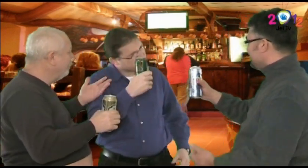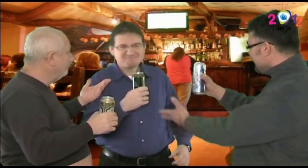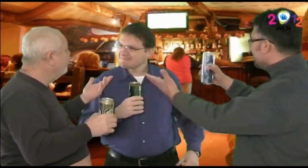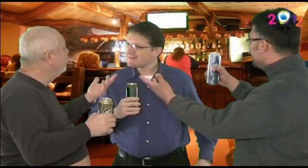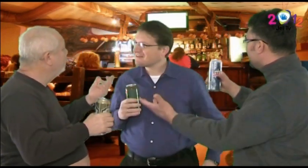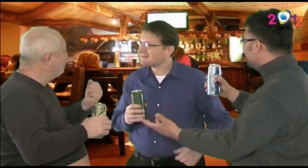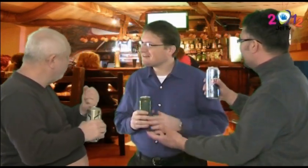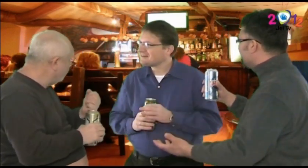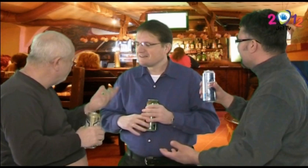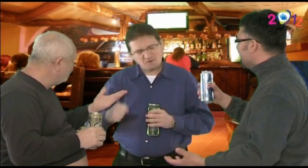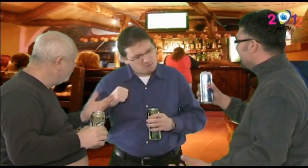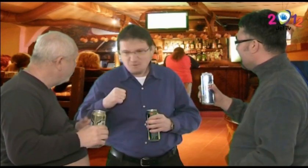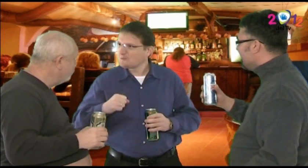Mi van veled? Dolgozol? - Igen. Nagyon jó!